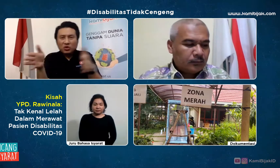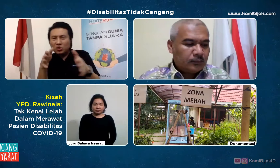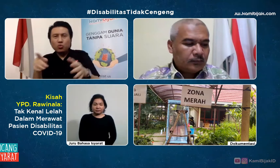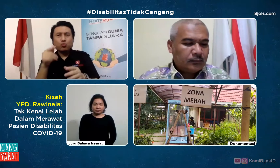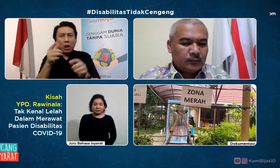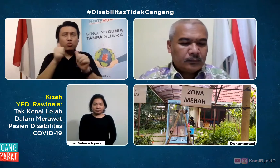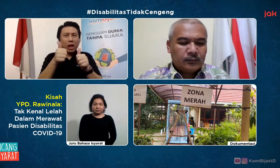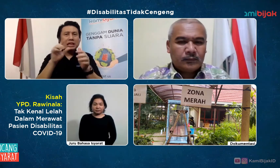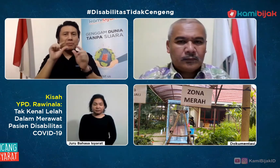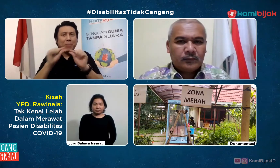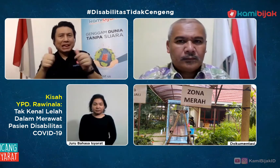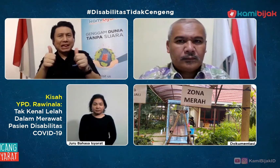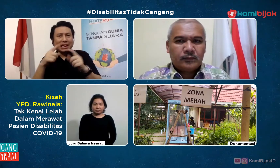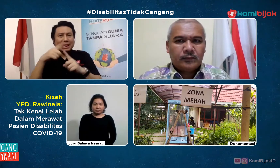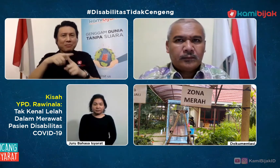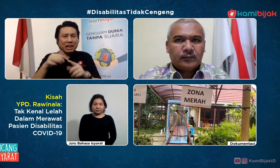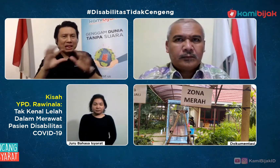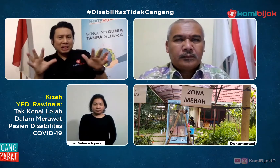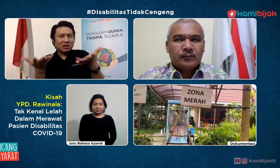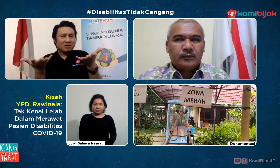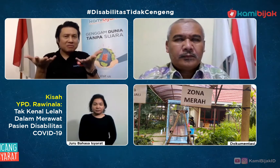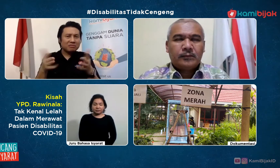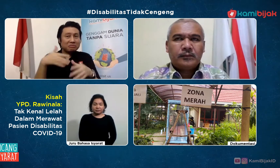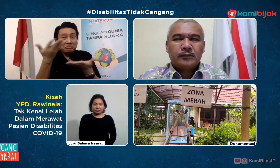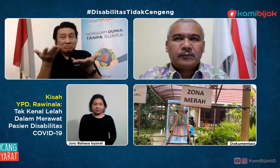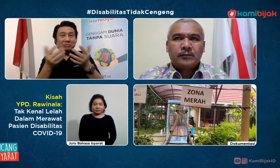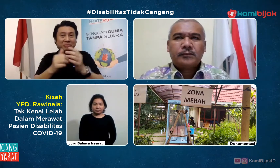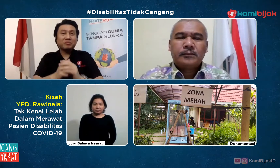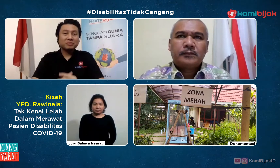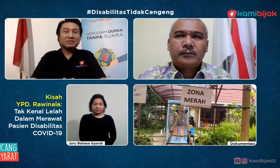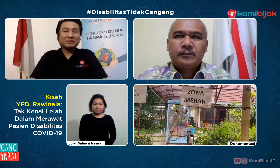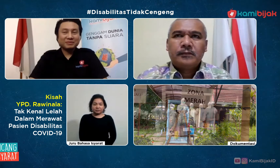bahwa penanganan yang dilakukan Rawinala sudah tepat?